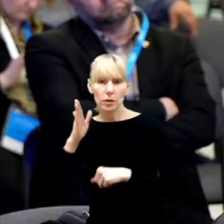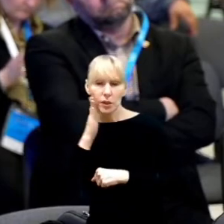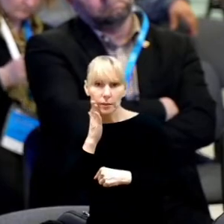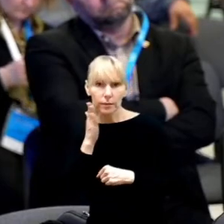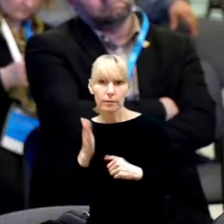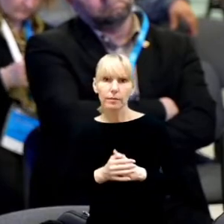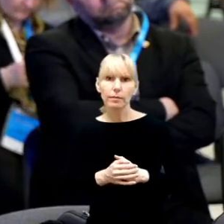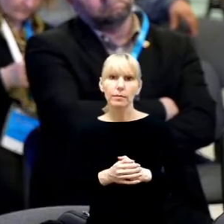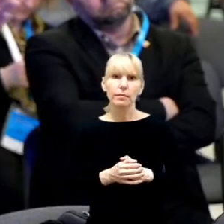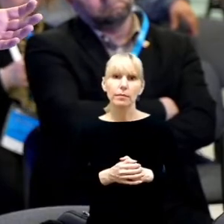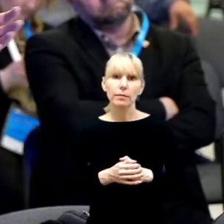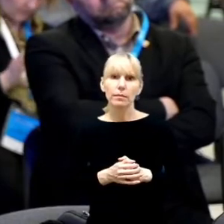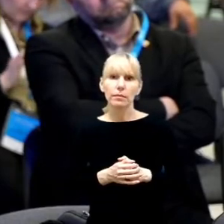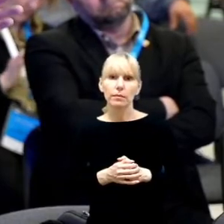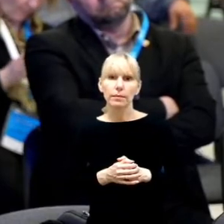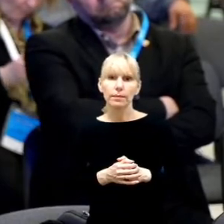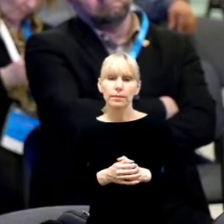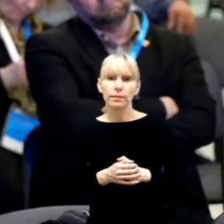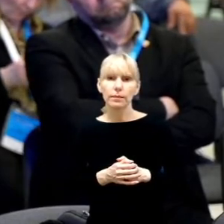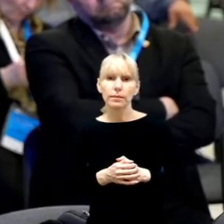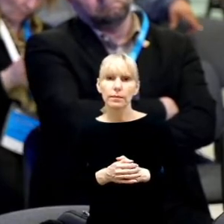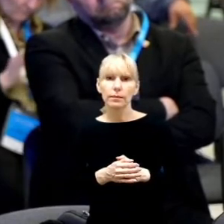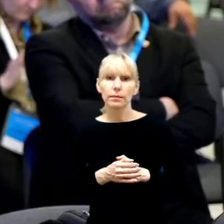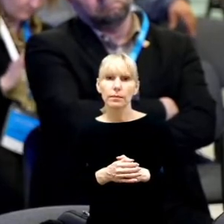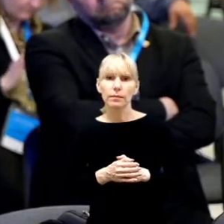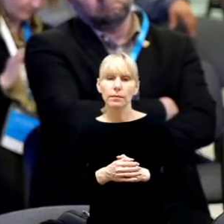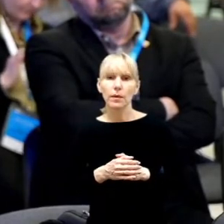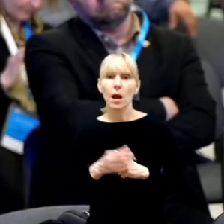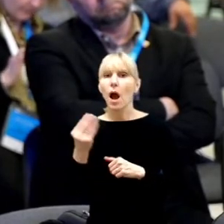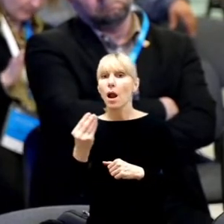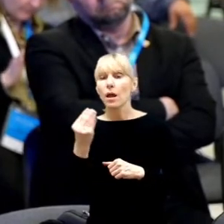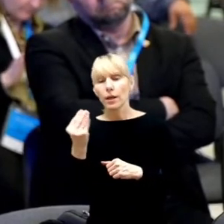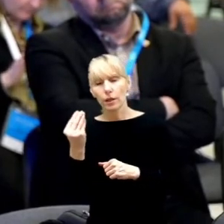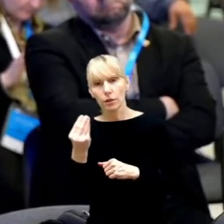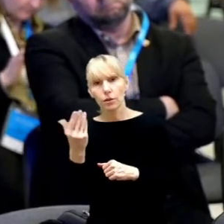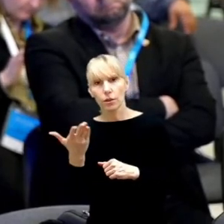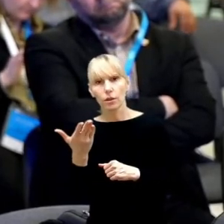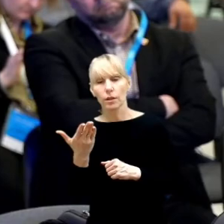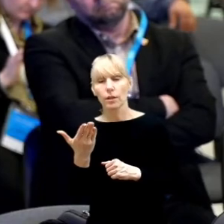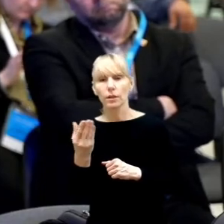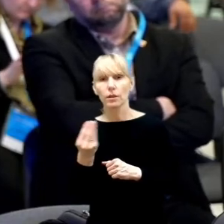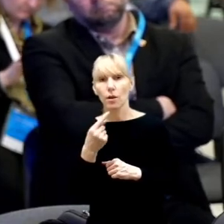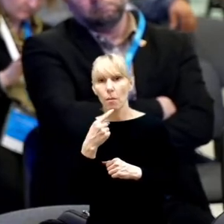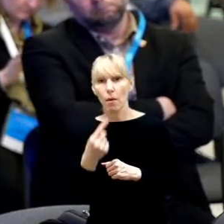chociaż za chwilkę jeszcze w trzecim wątku ustosunkuje się do tego, czy ona jest czy jej nie ma.